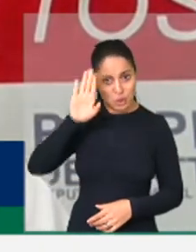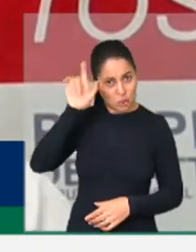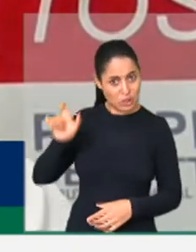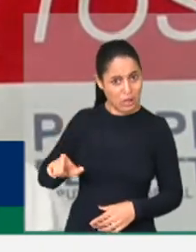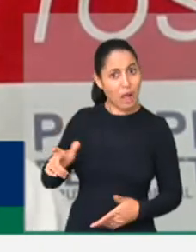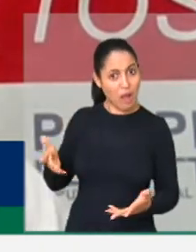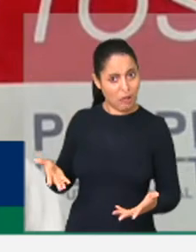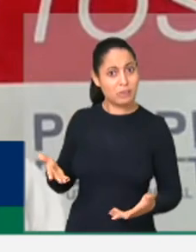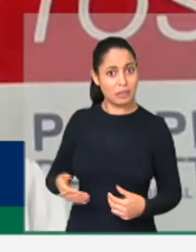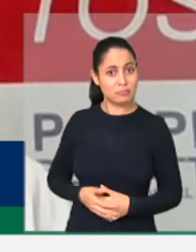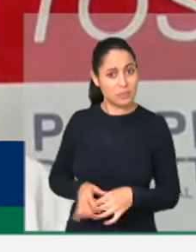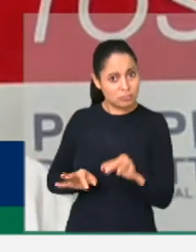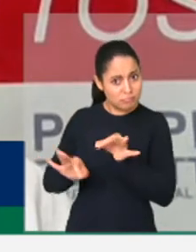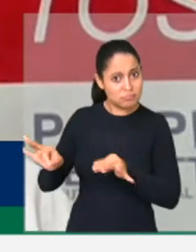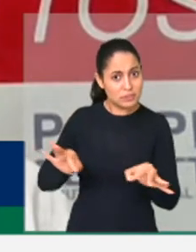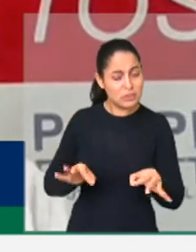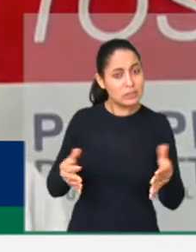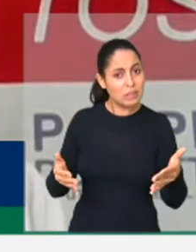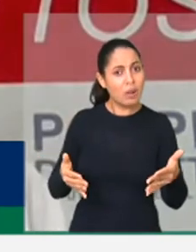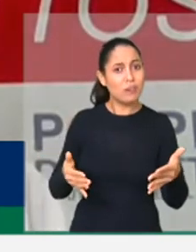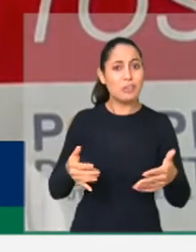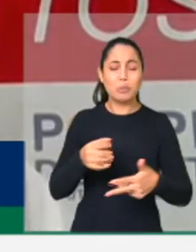NÓS ESTAMOS FAZENDO, ESTAMOS EXAGERANDO NO DESCONTO. E EU